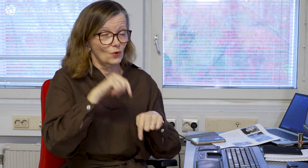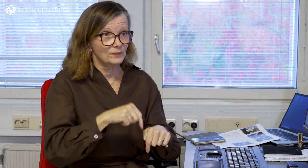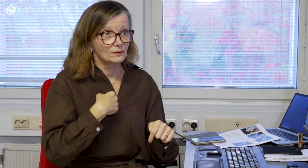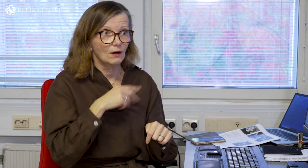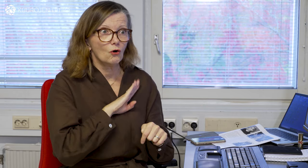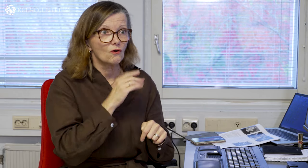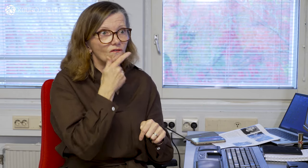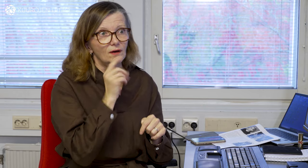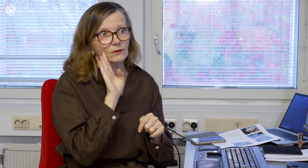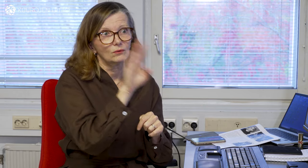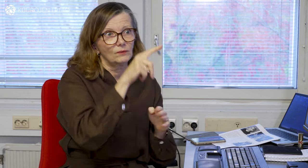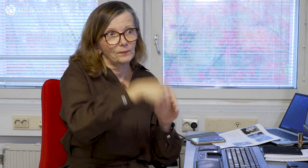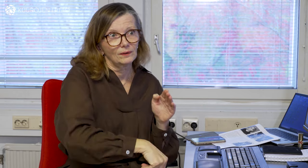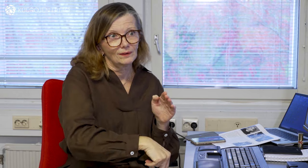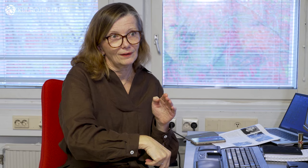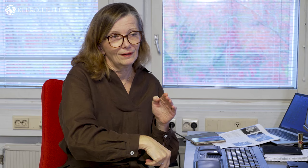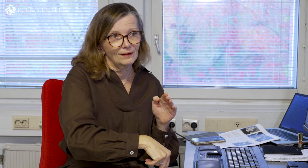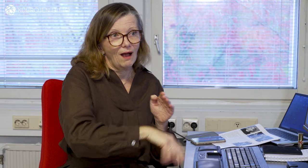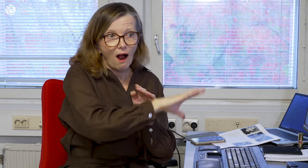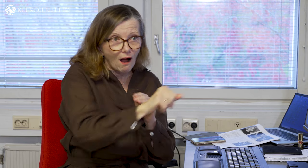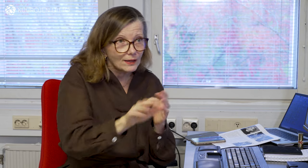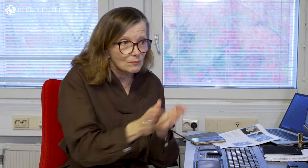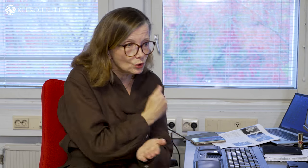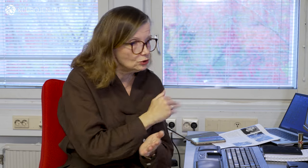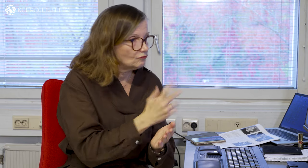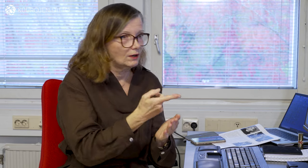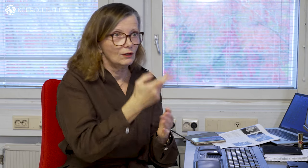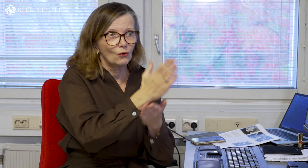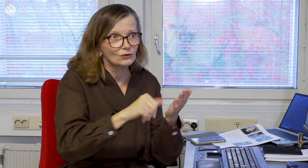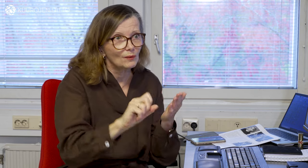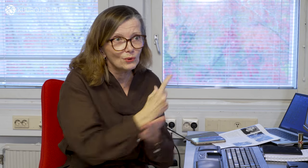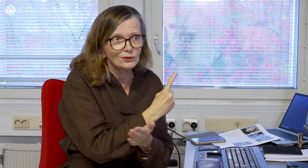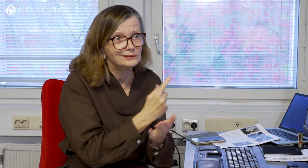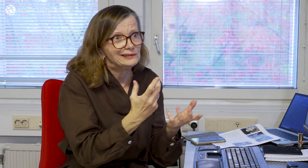koskettaisivat tulevaisuudessa Viittomakielistä kirjastoa? Mitä leikkaukset koskisivat?